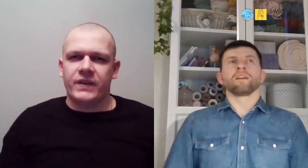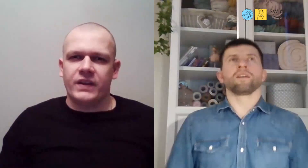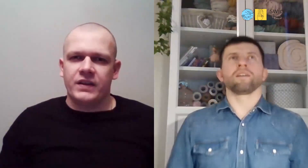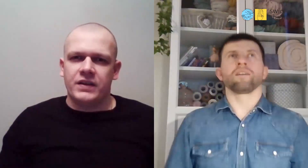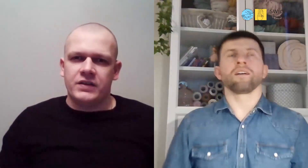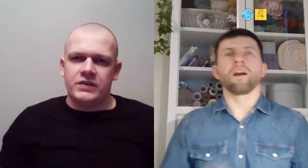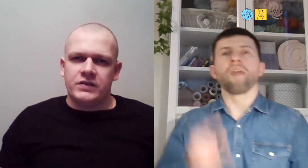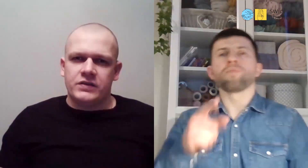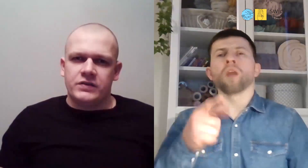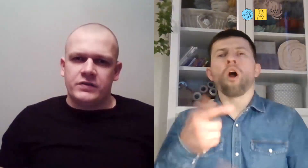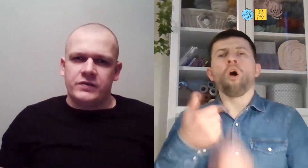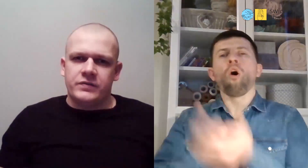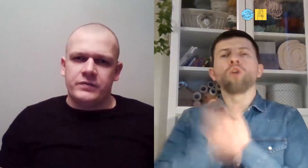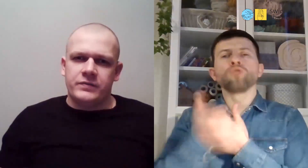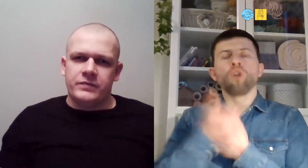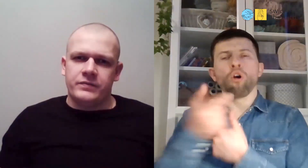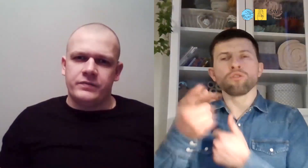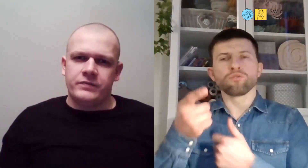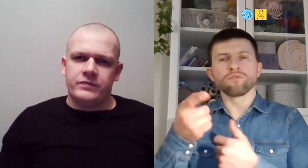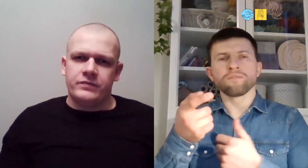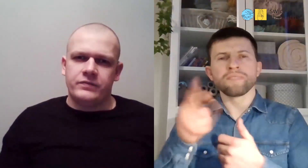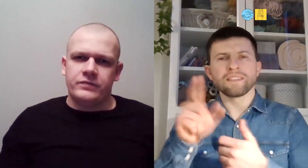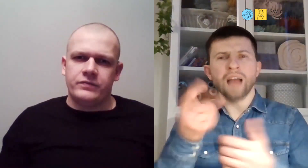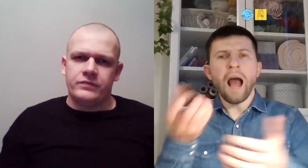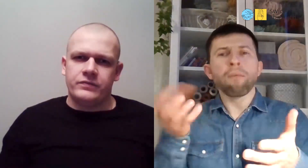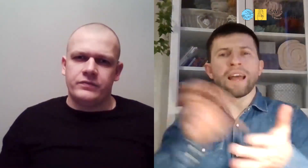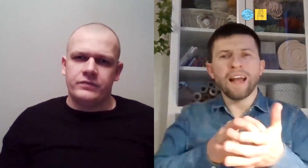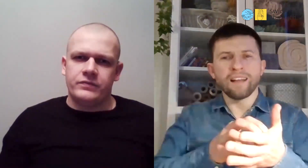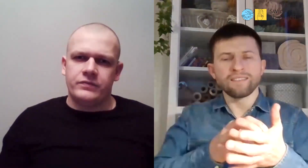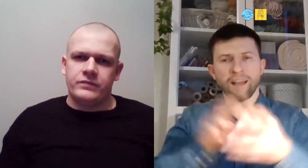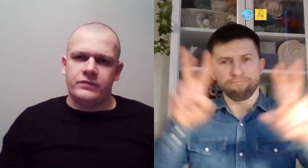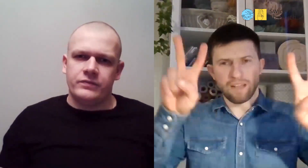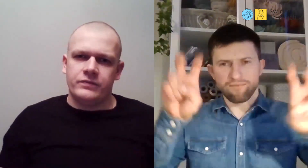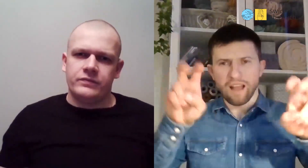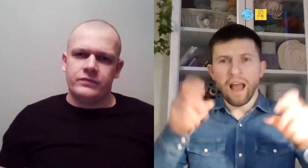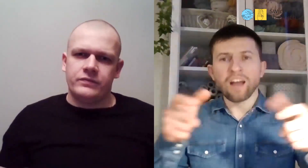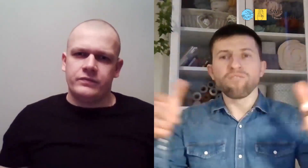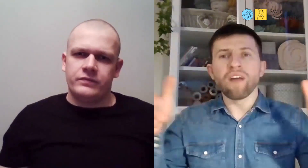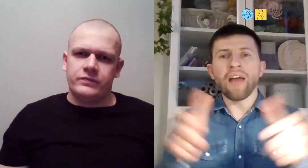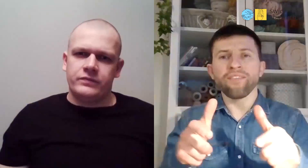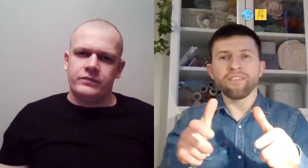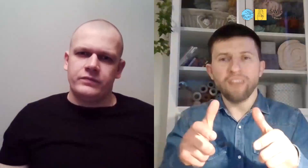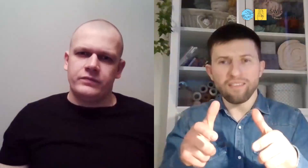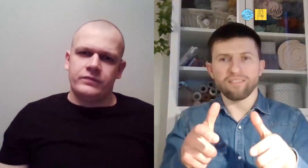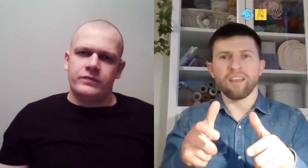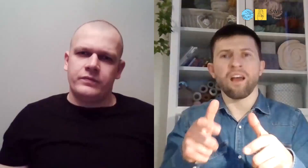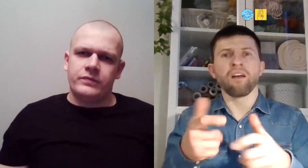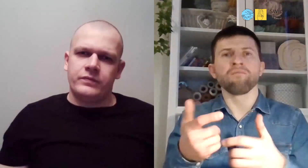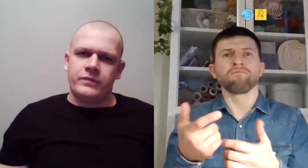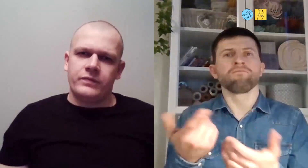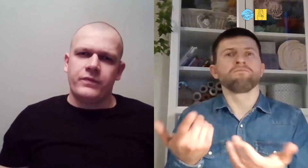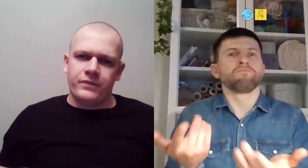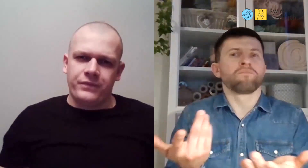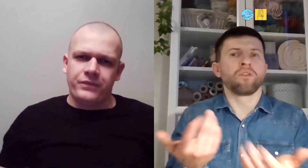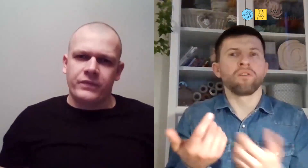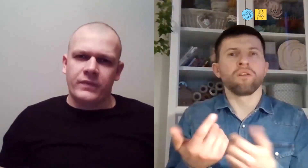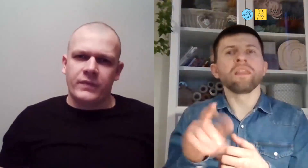[Maciek]: — O co chodzi z aplikacją „Kwarantanna”?